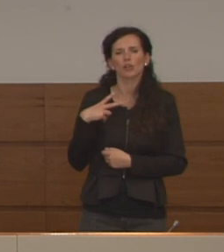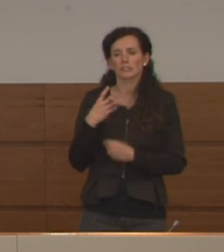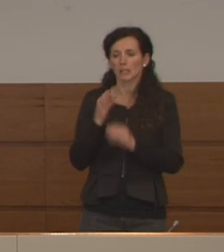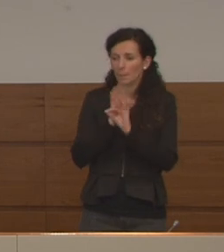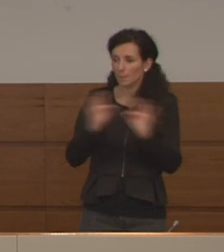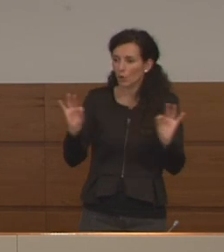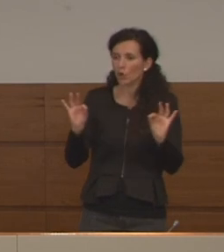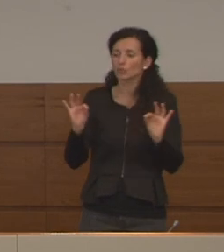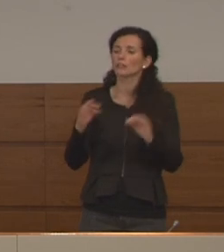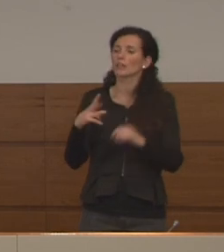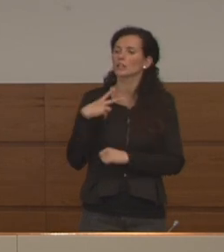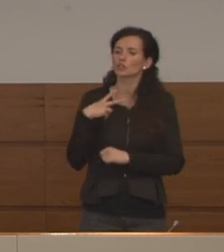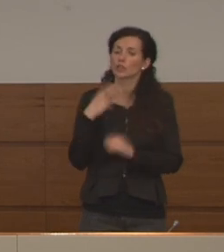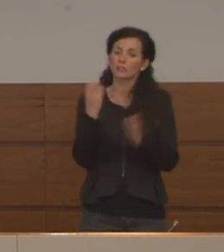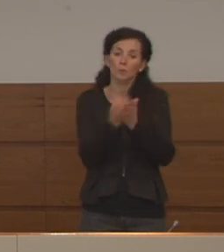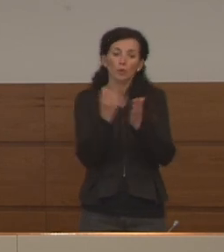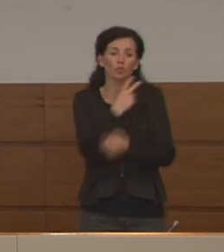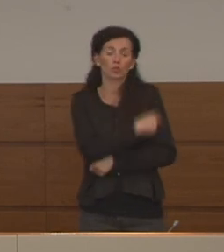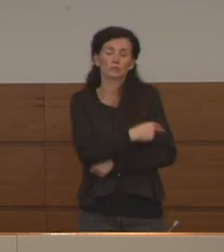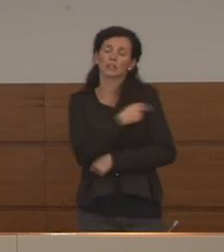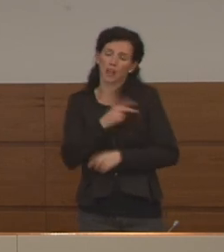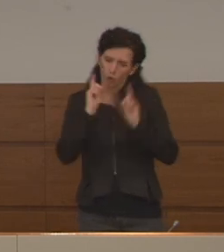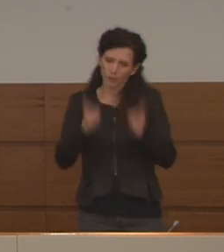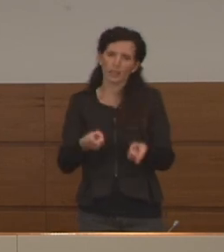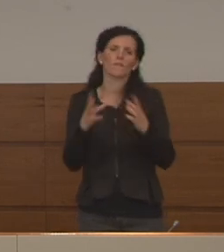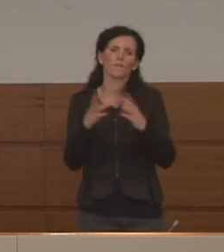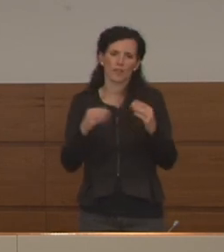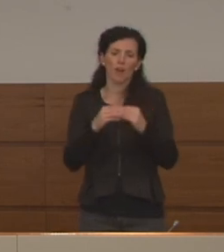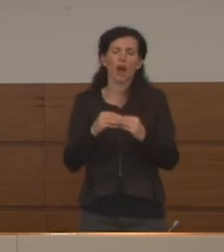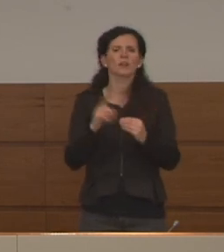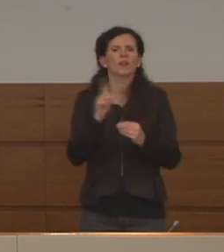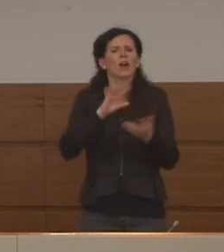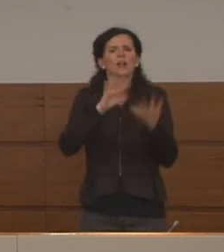sanitario doveva essere fatta, altrimenti il sistema è insostenibile.